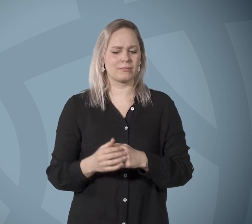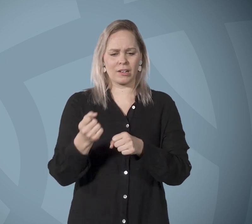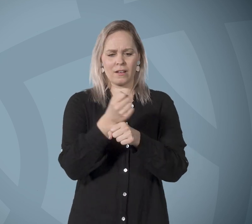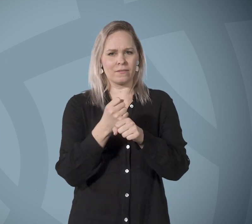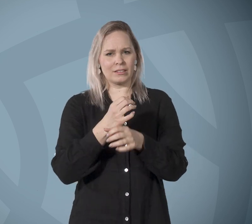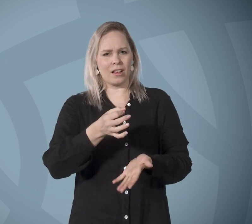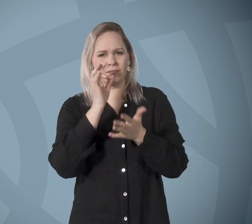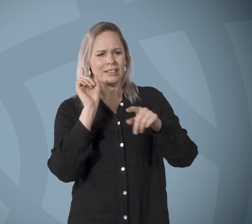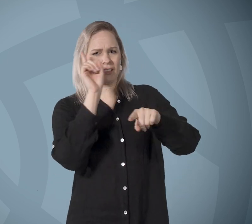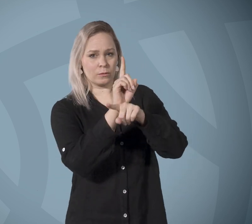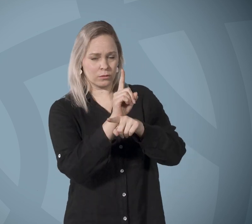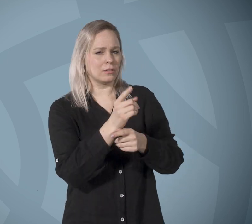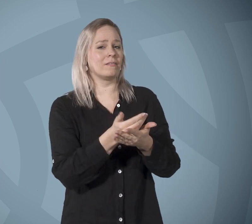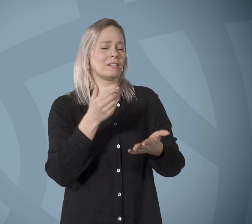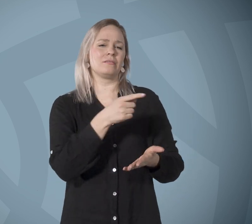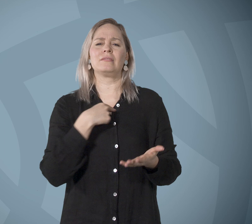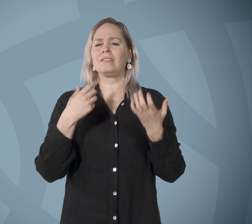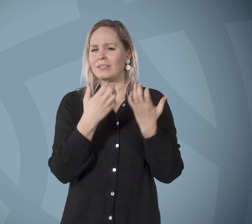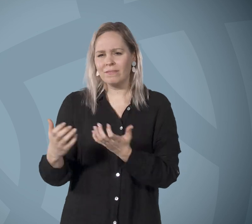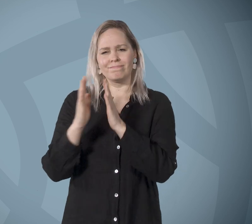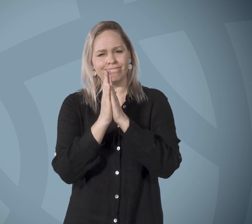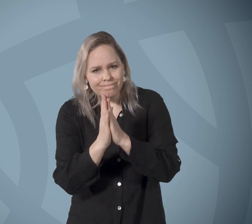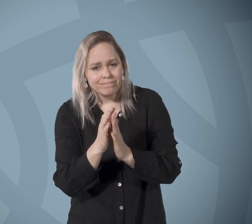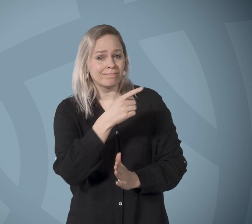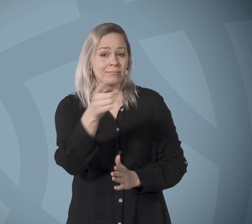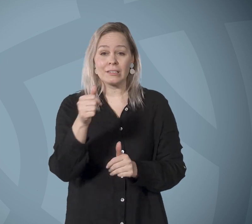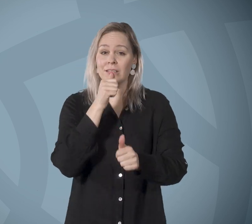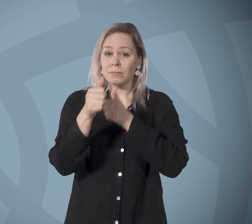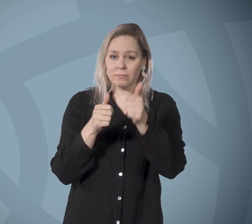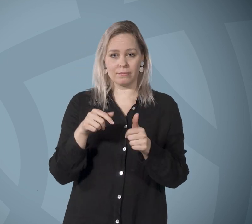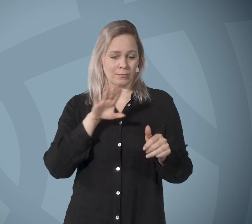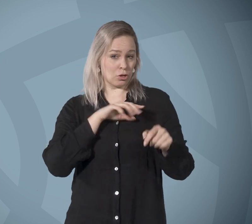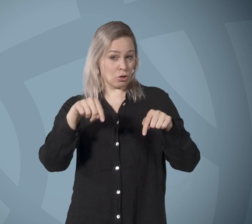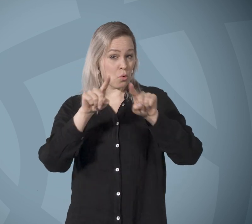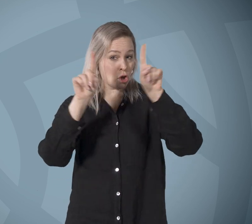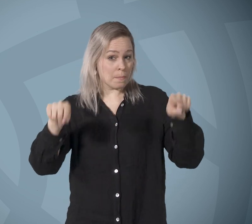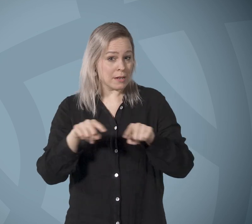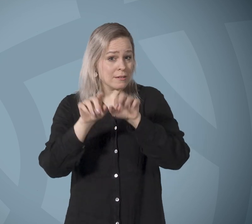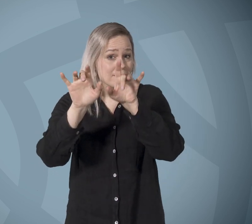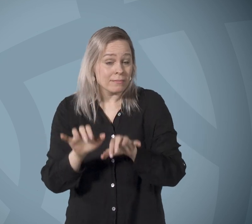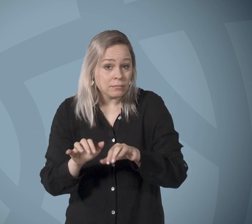Kahvitilausta varten pyydämme ilmoittautumaan oheisella lomakkeella.